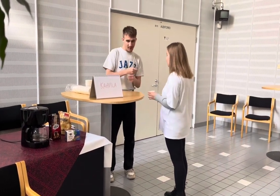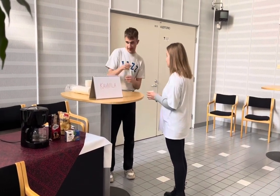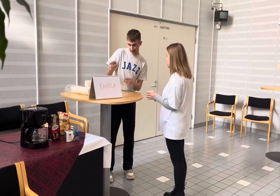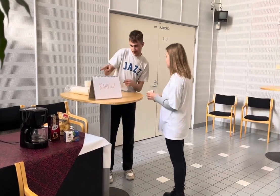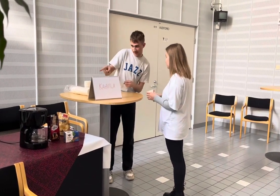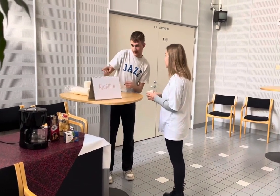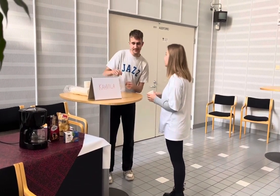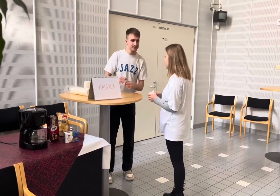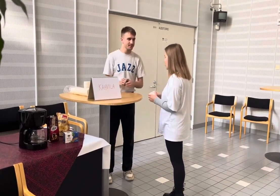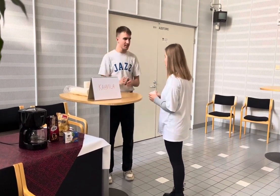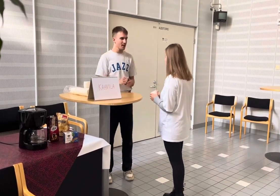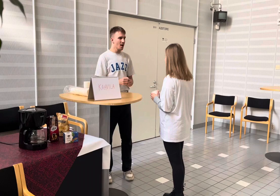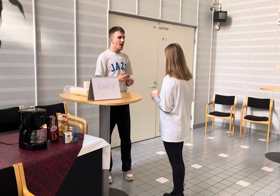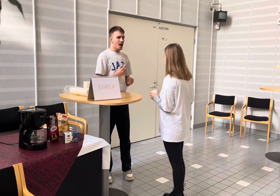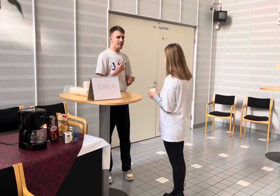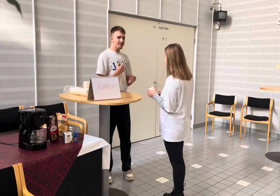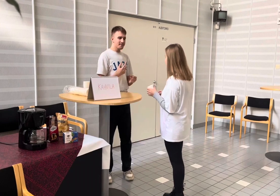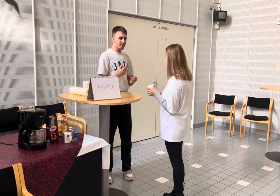Kahvin voi ottaa tuosta.